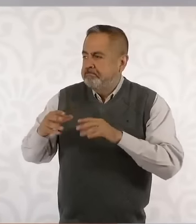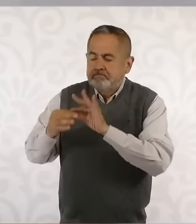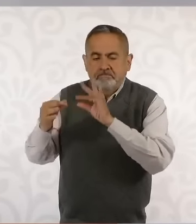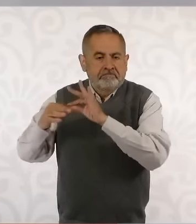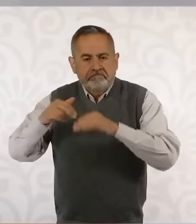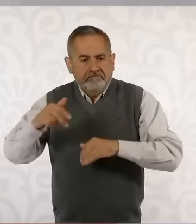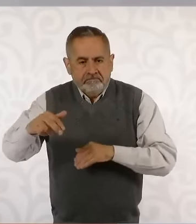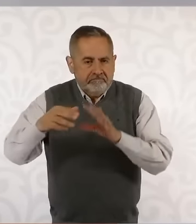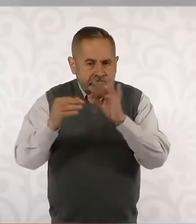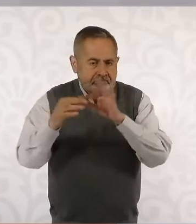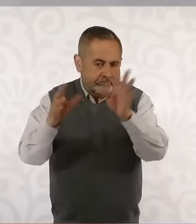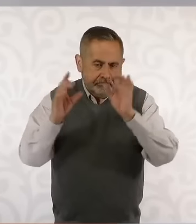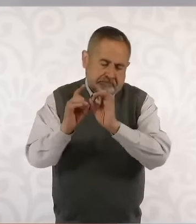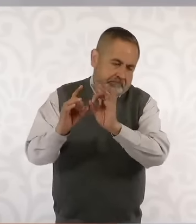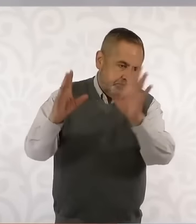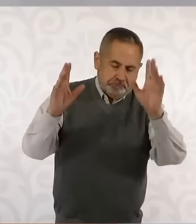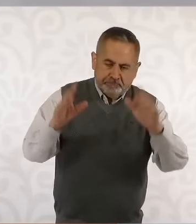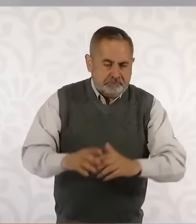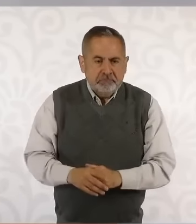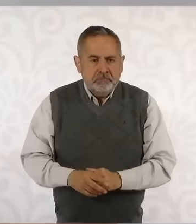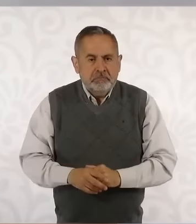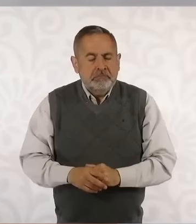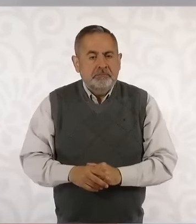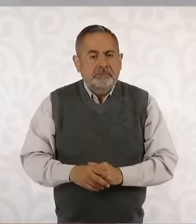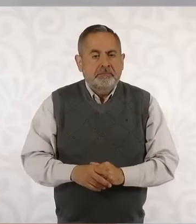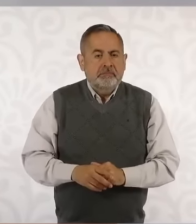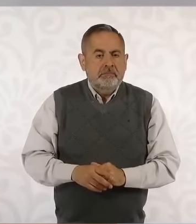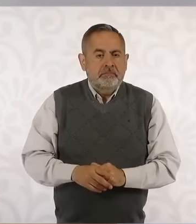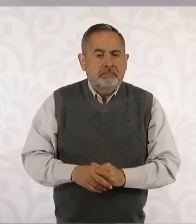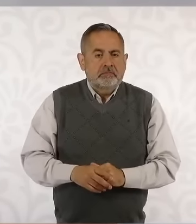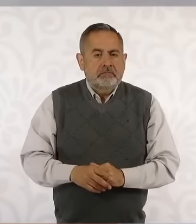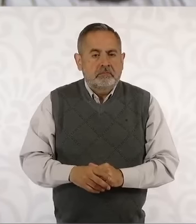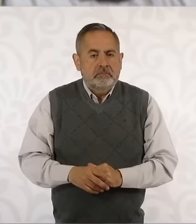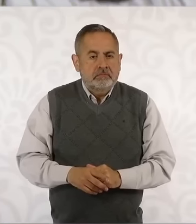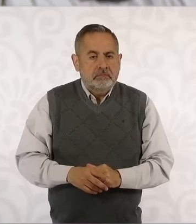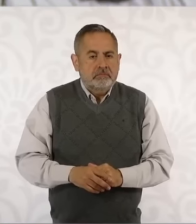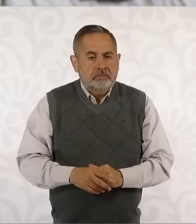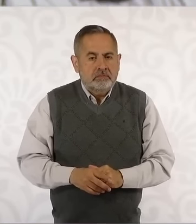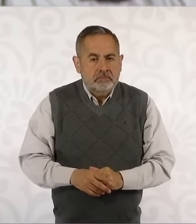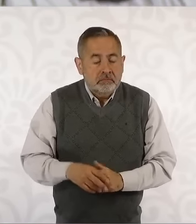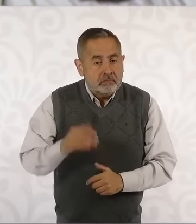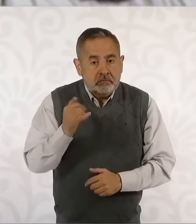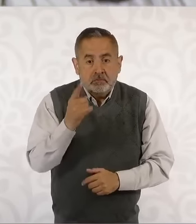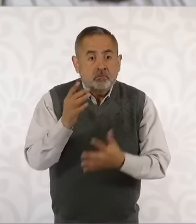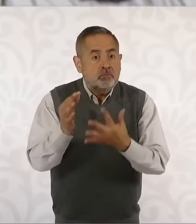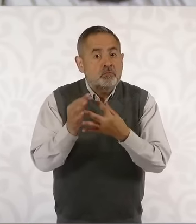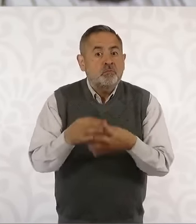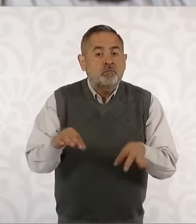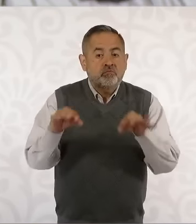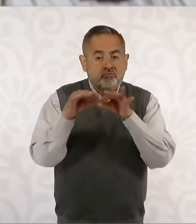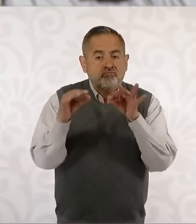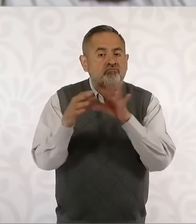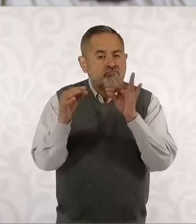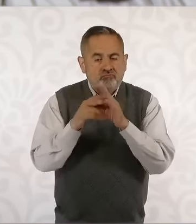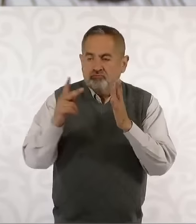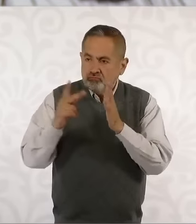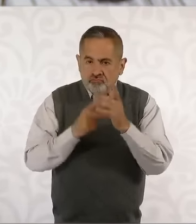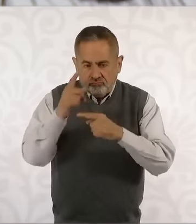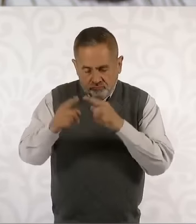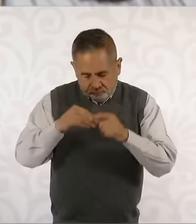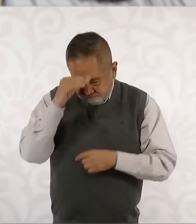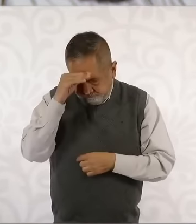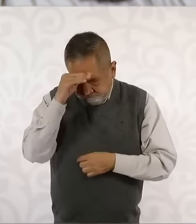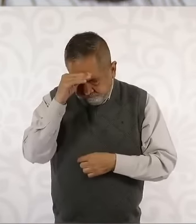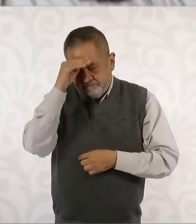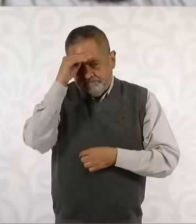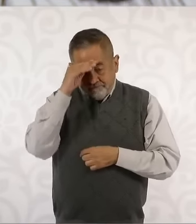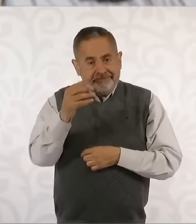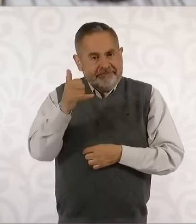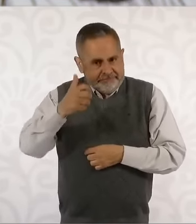esta esta circunstancia y e es importante que hagamos no solo la reflexión, sino la acción,